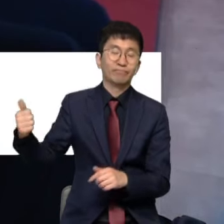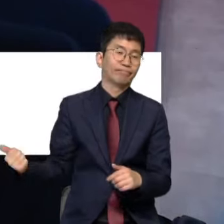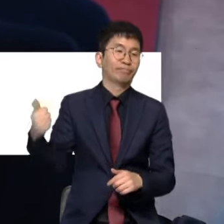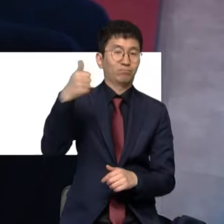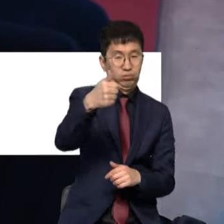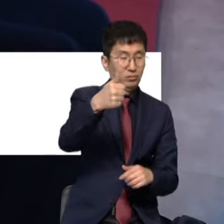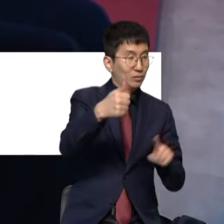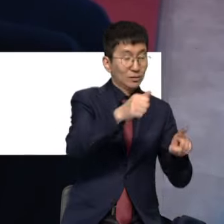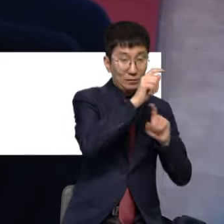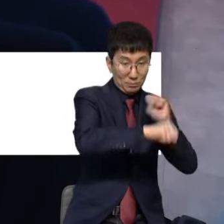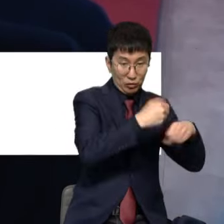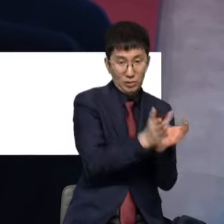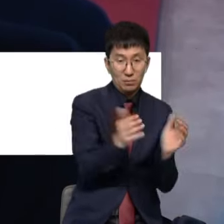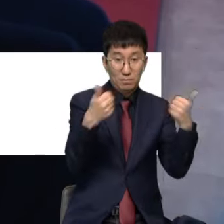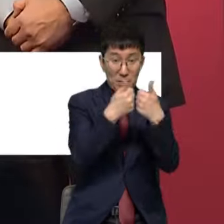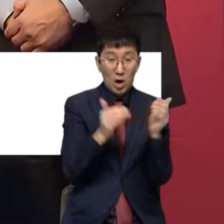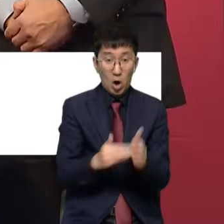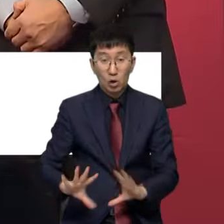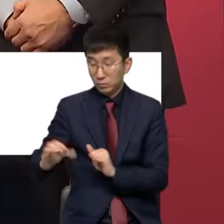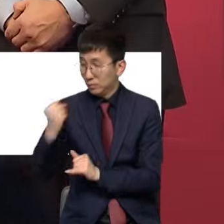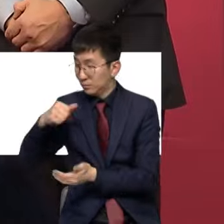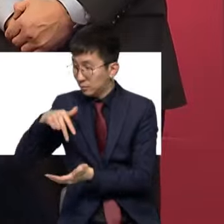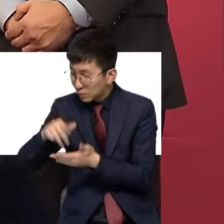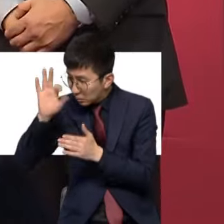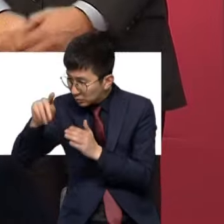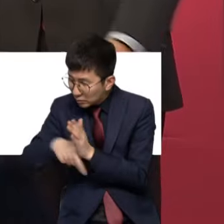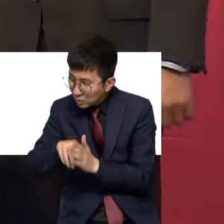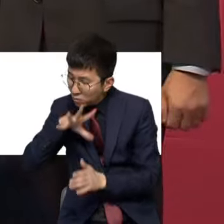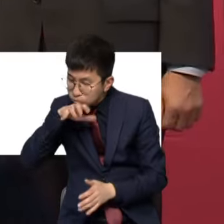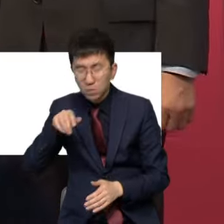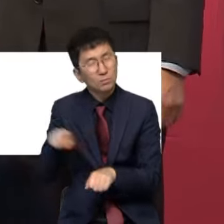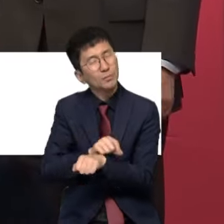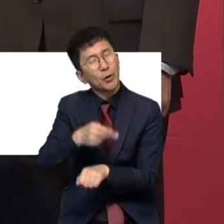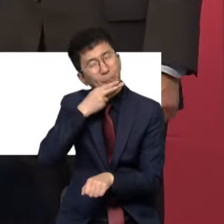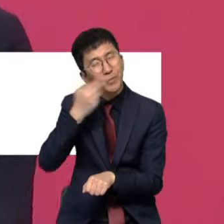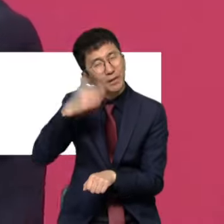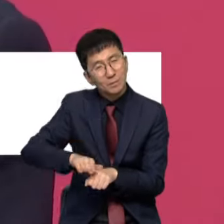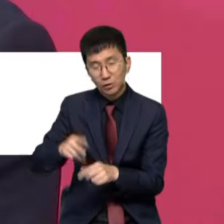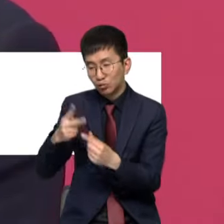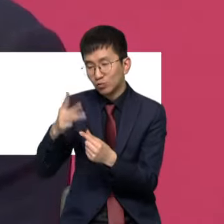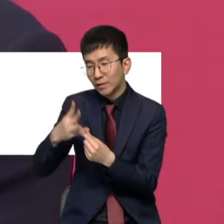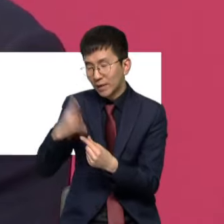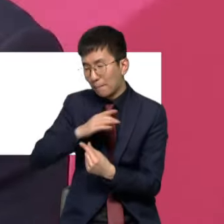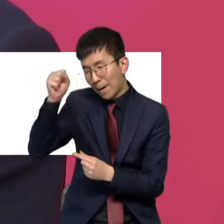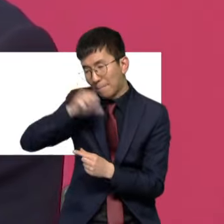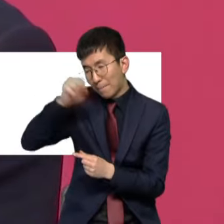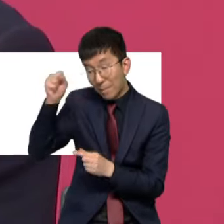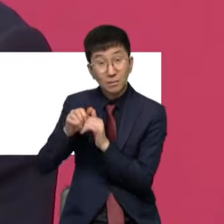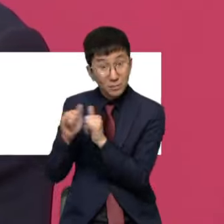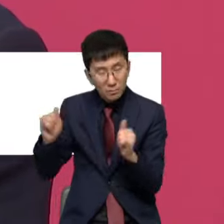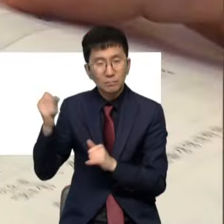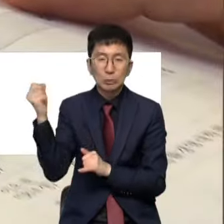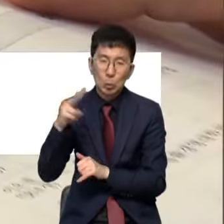마무리 단계에 접어든 국민의힘 공천은 상대적으로 잡음은 적지만 중진 불패가 이어지고 신인과 청년 발탁이 저조하다는 비판을 받고 있습니다.